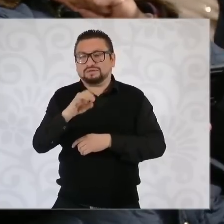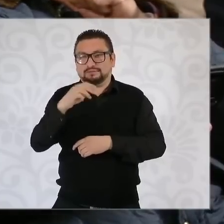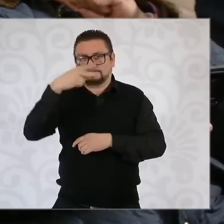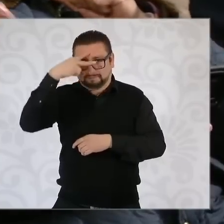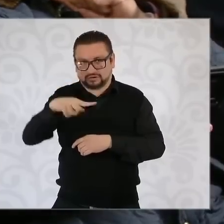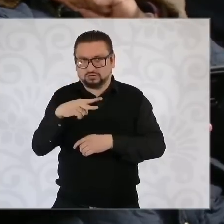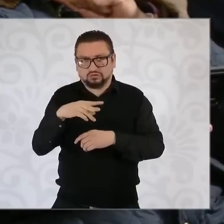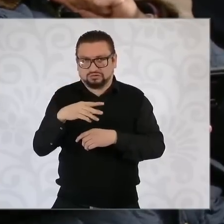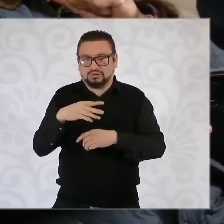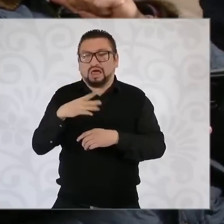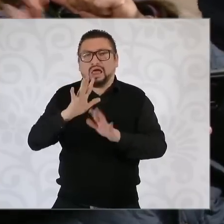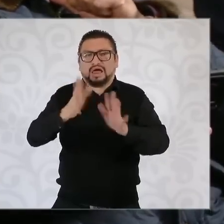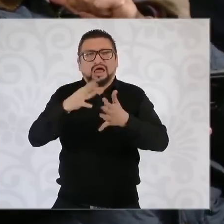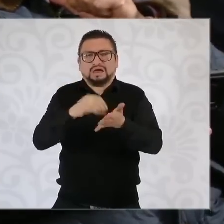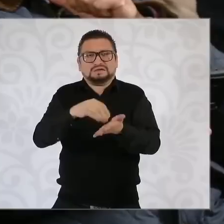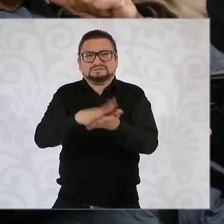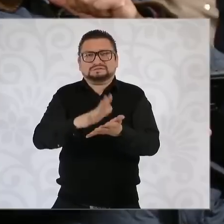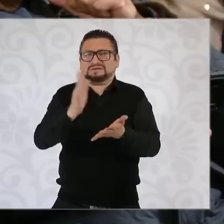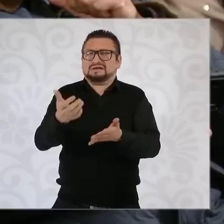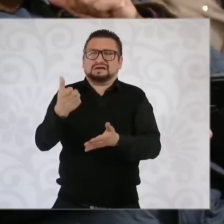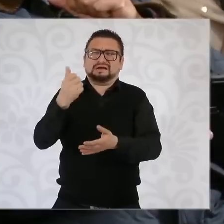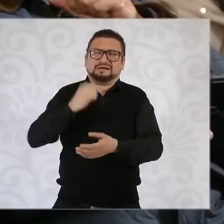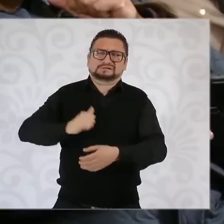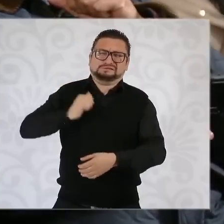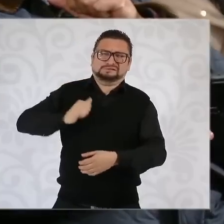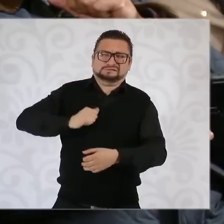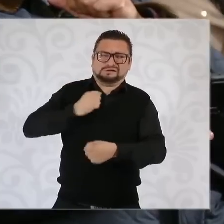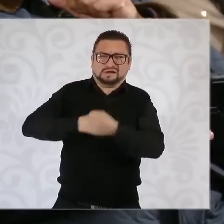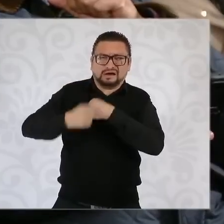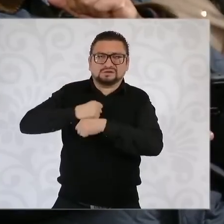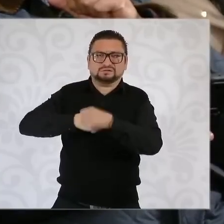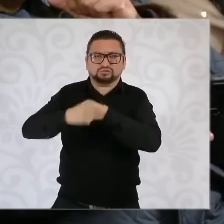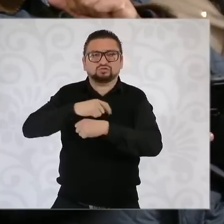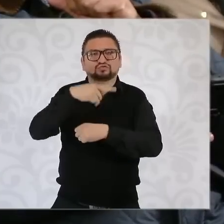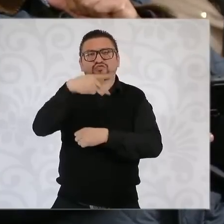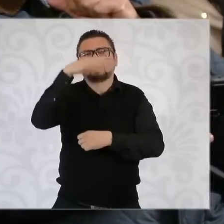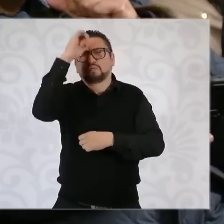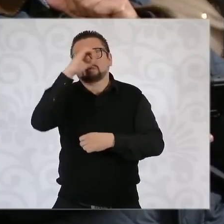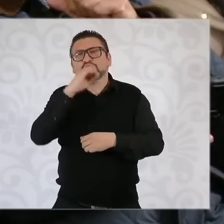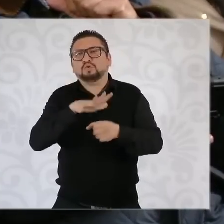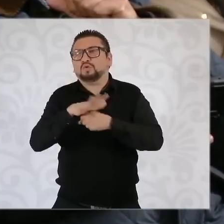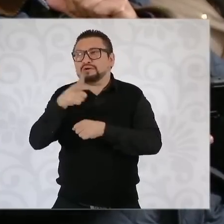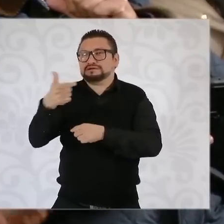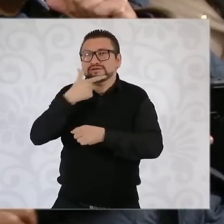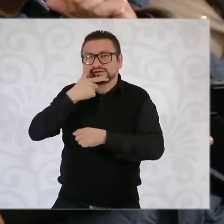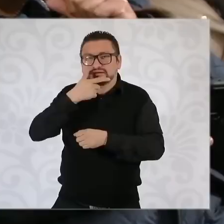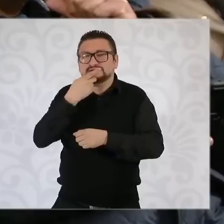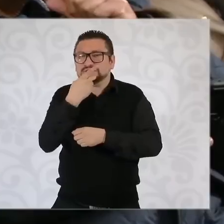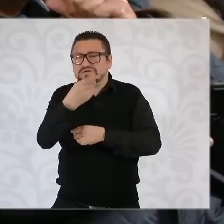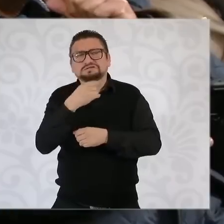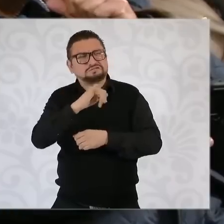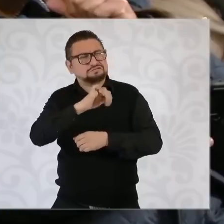cosa que está establecida desde hace siglos Qué opinión le merece esa respuesta del gobierno del